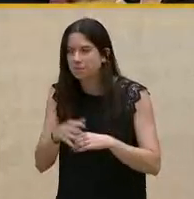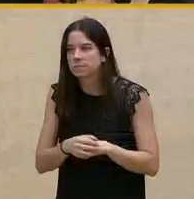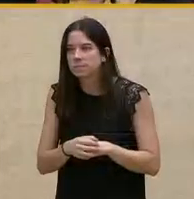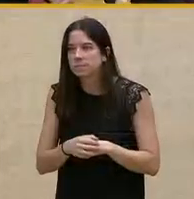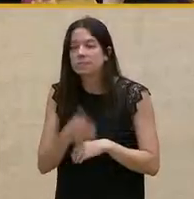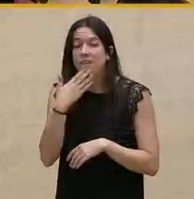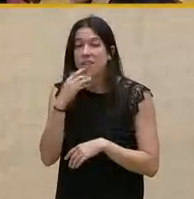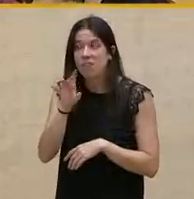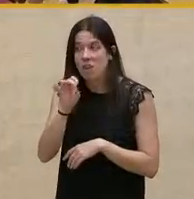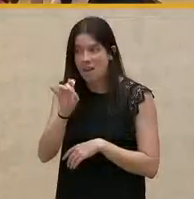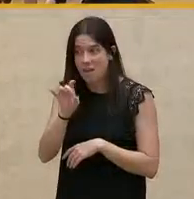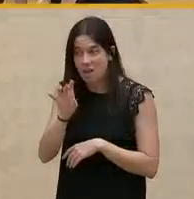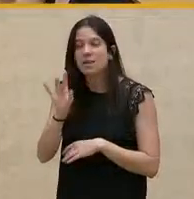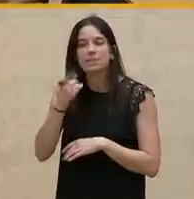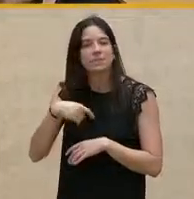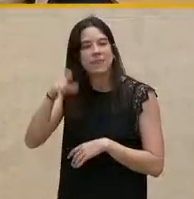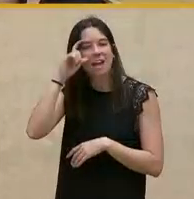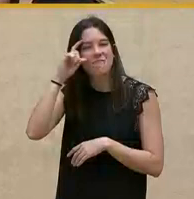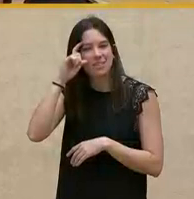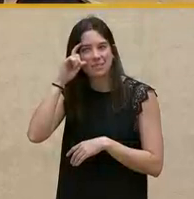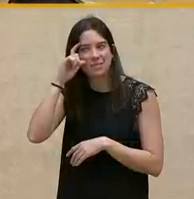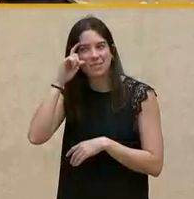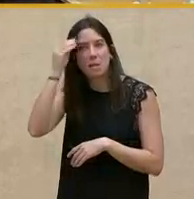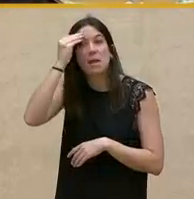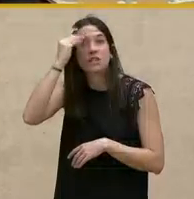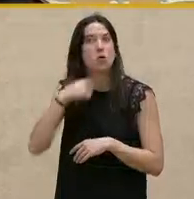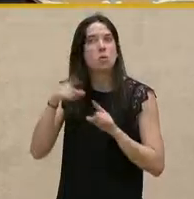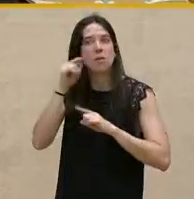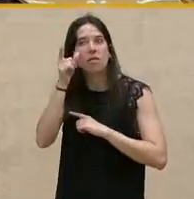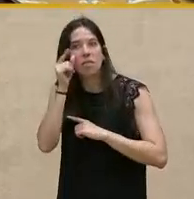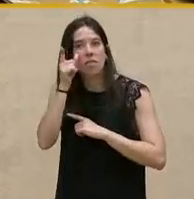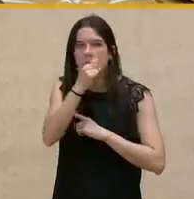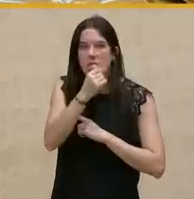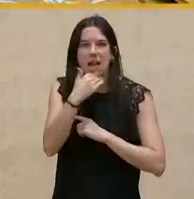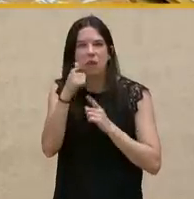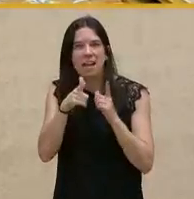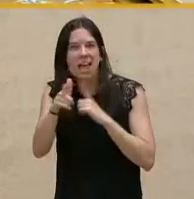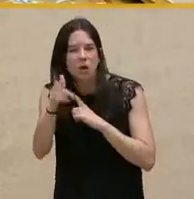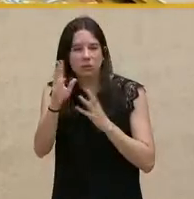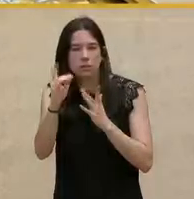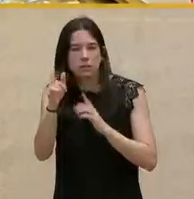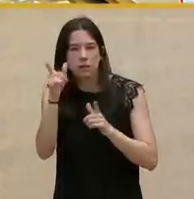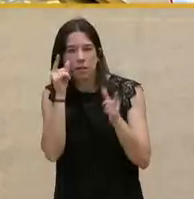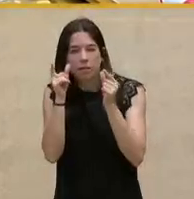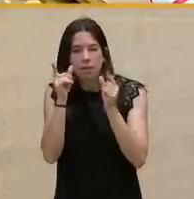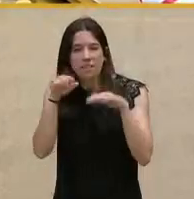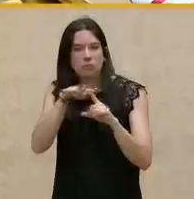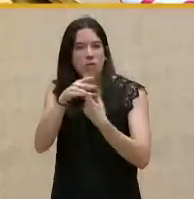años sí que me pusieron las gafas, no veía de lejos, pero la situación seguía igual.